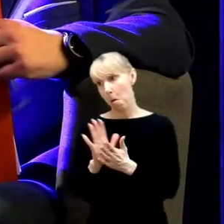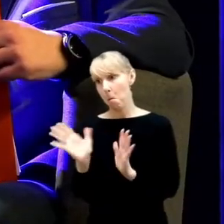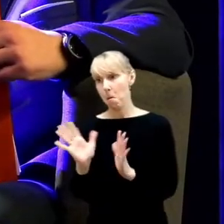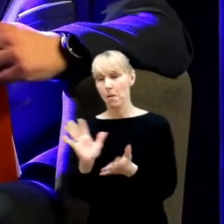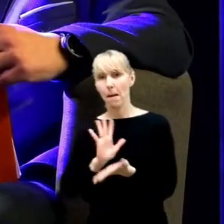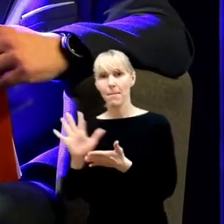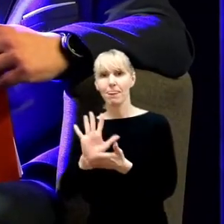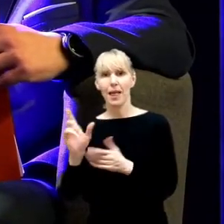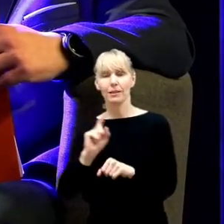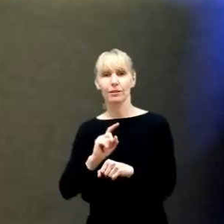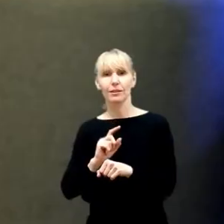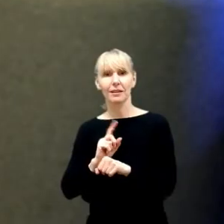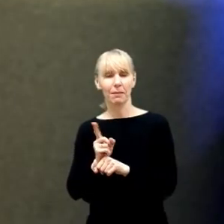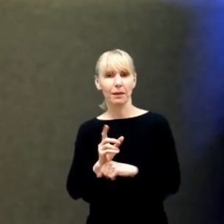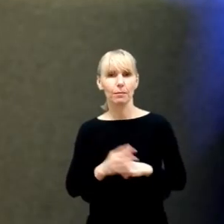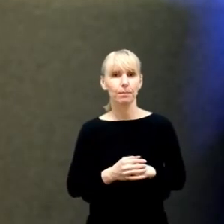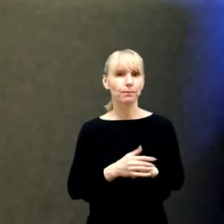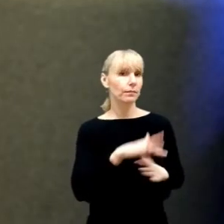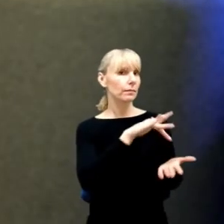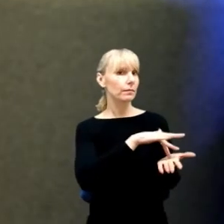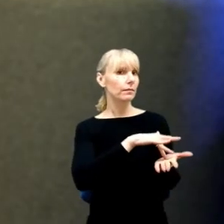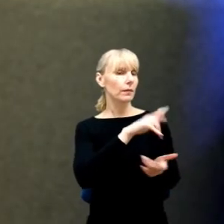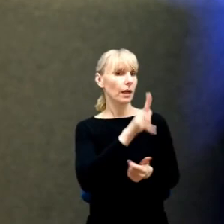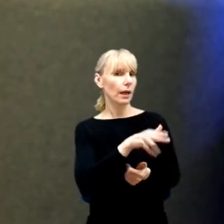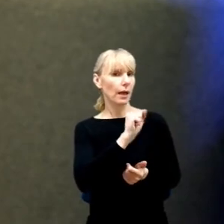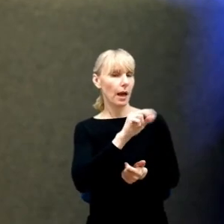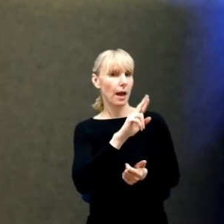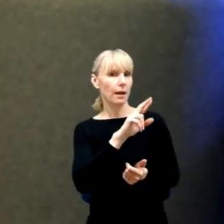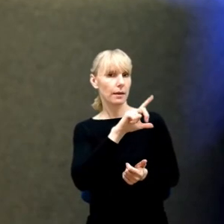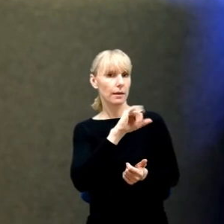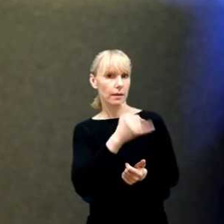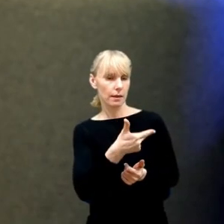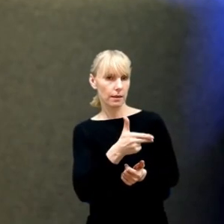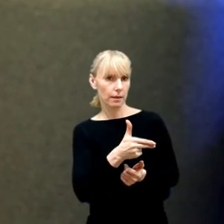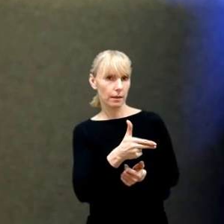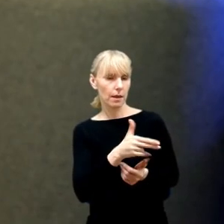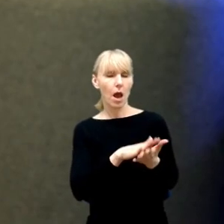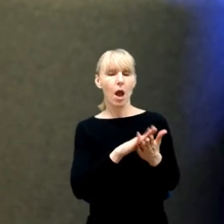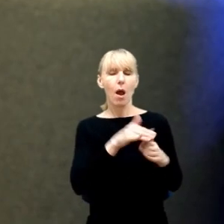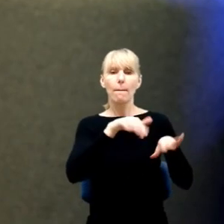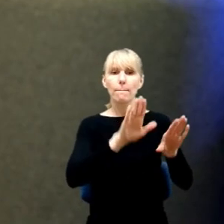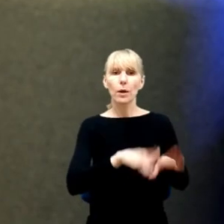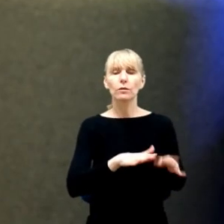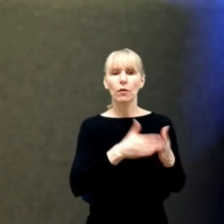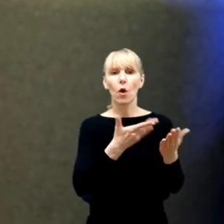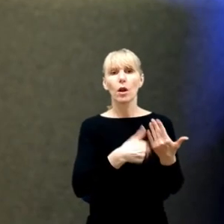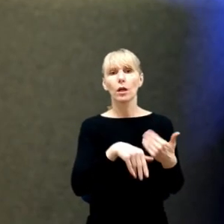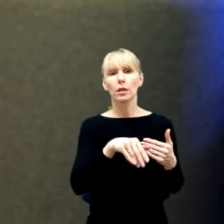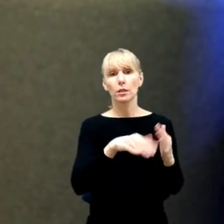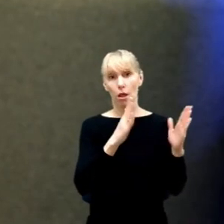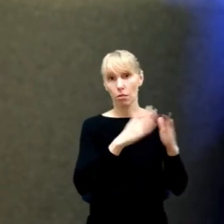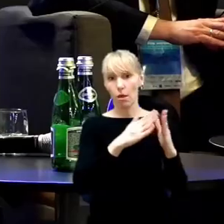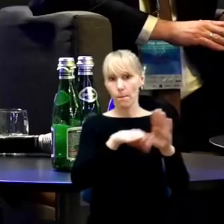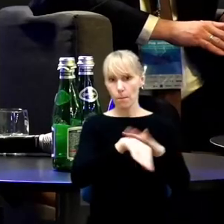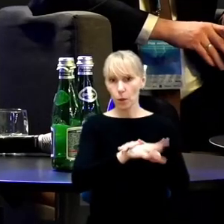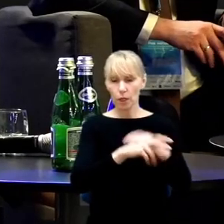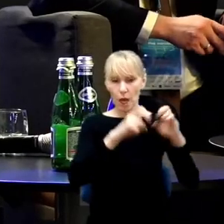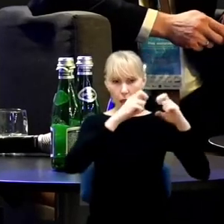My mamy przygotowy, w tej chwili czekamy na pozwolenie na budowę, na remont dwóch budynków komunalnych pustosanów. Właśnie będziemy chcieli skorzystać z tych możliwości,